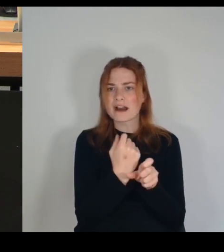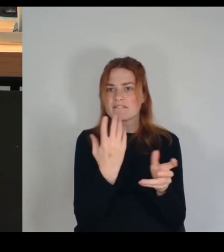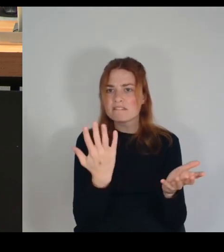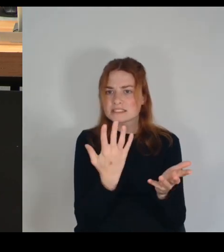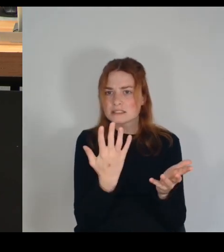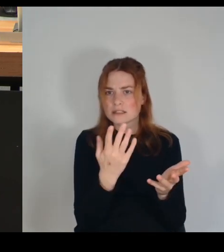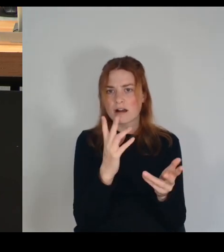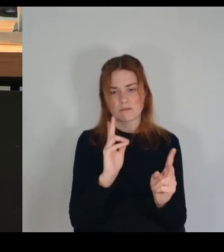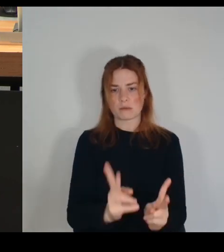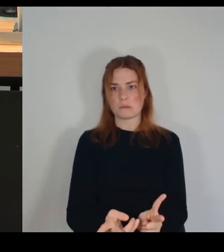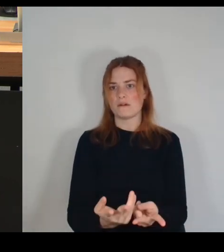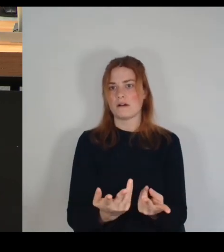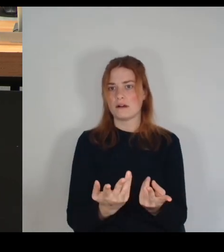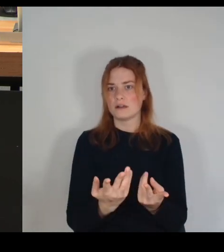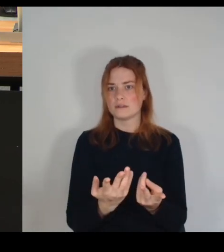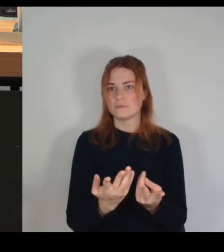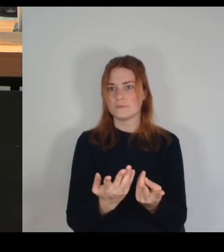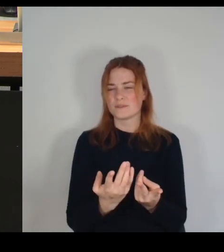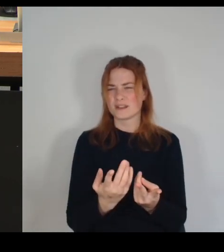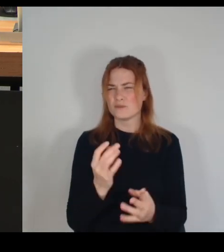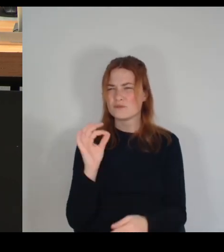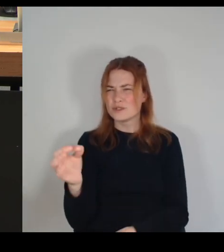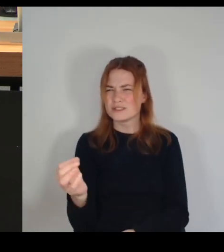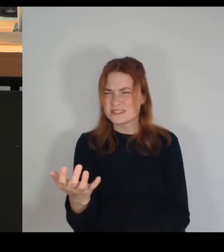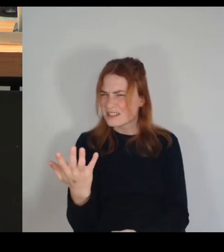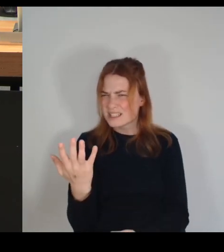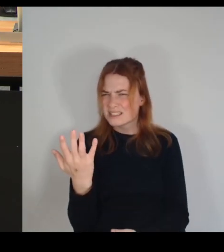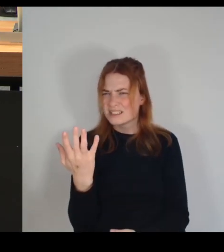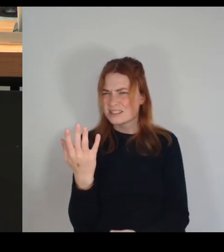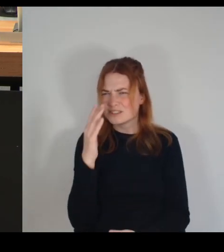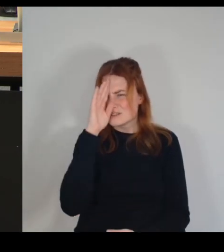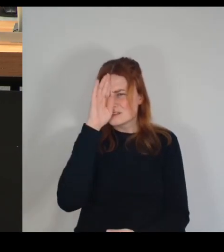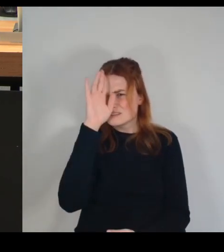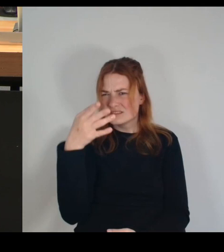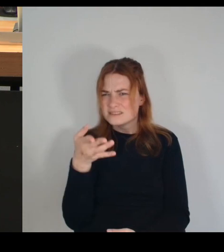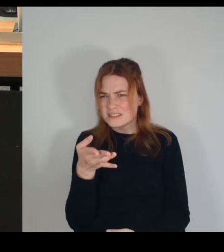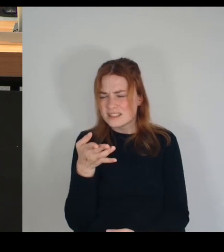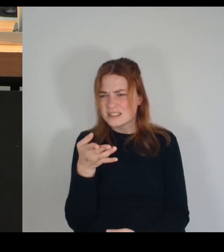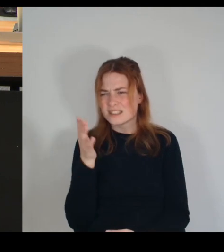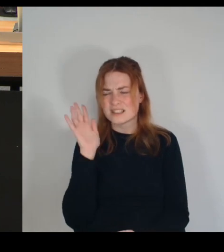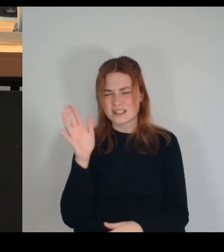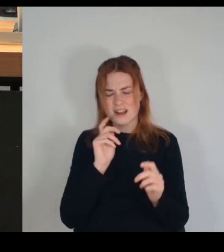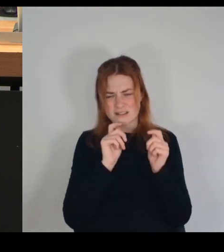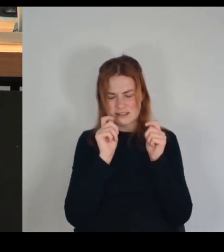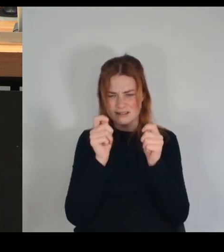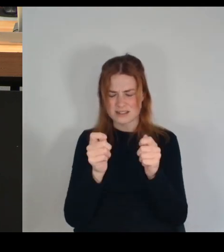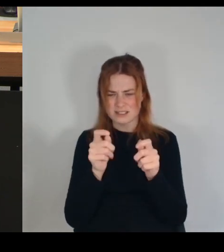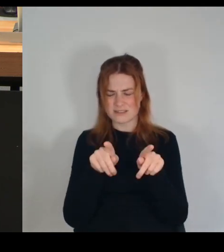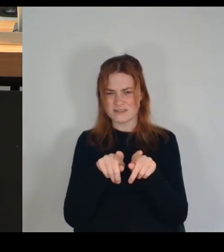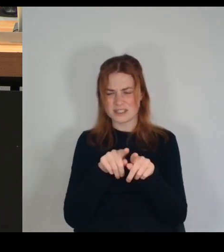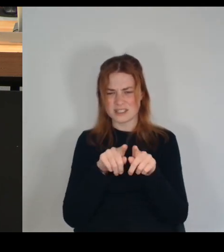ja ein Schaufensterantrag per excellence. Man das ist ja ein kann recht. Es ist kein muss Recht. Wir sollen es